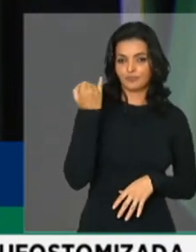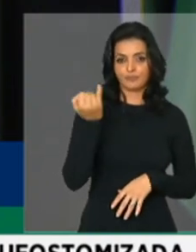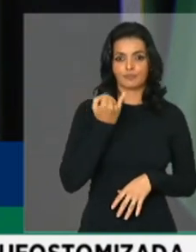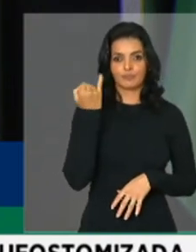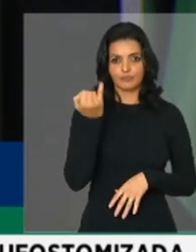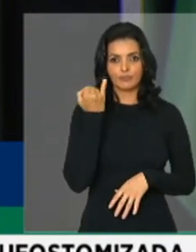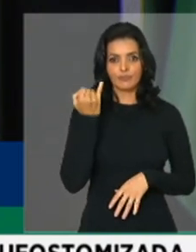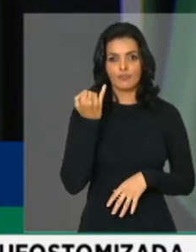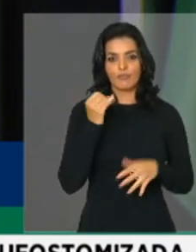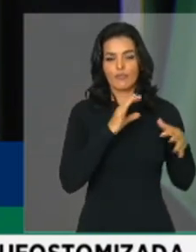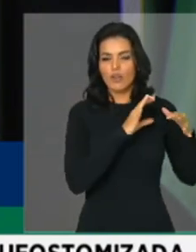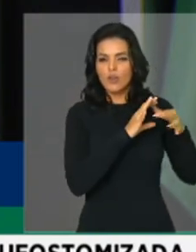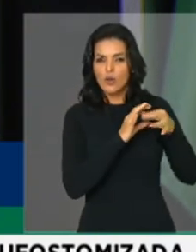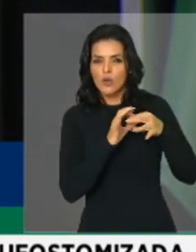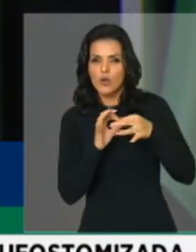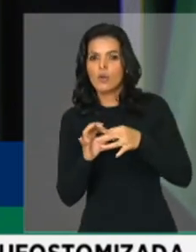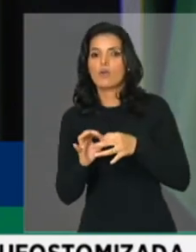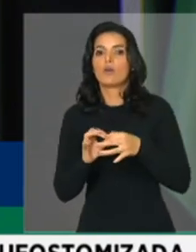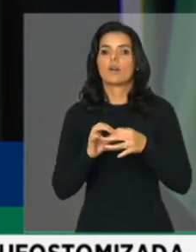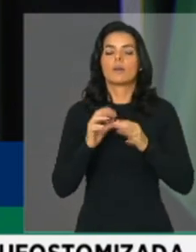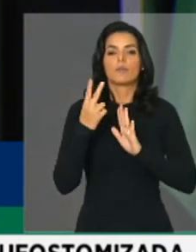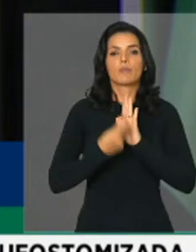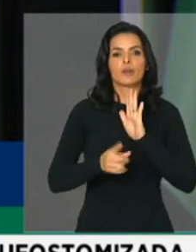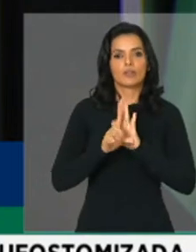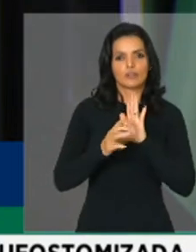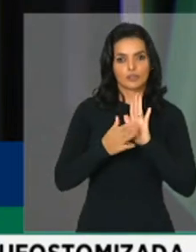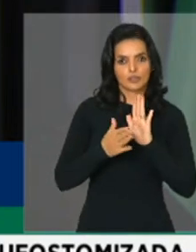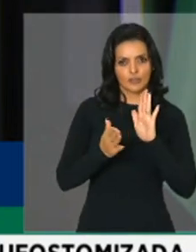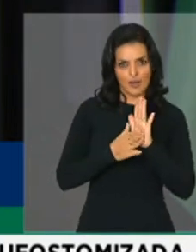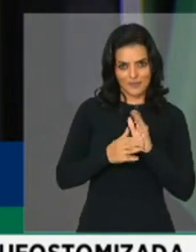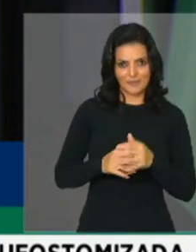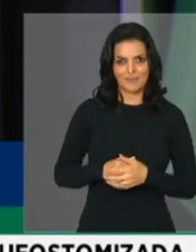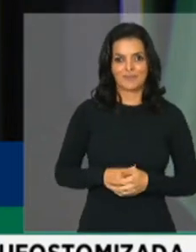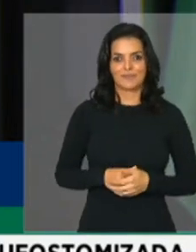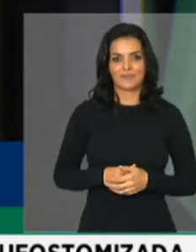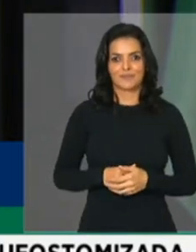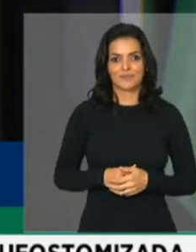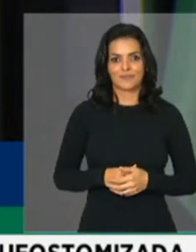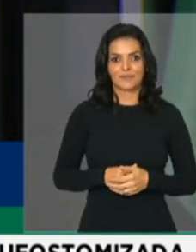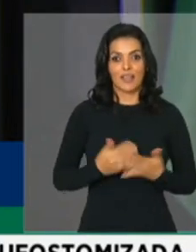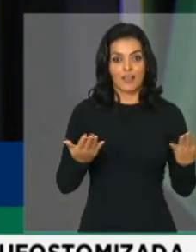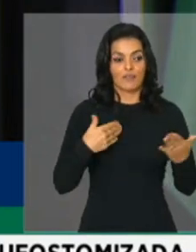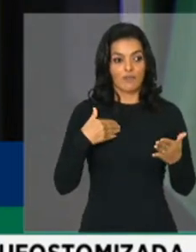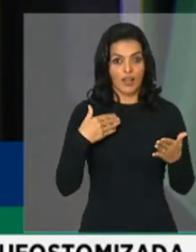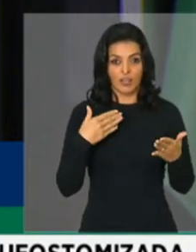APRESENTADA EM ANEXO. PELA COMISSÃO DE CONSTITUIÇÃO, JUSTIÇA E CIDADANIA VOTAMOS PELA CONSTITUCIONALIDADE, JURIDICIDADE E BOA TÉCNICA LEGISLATIVA DA EMENDA DE